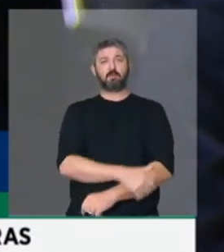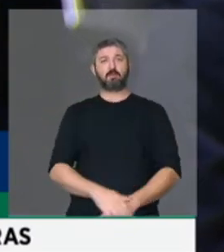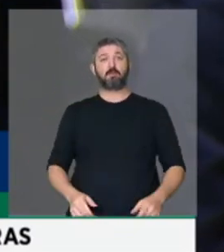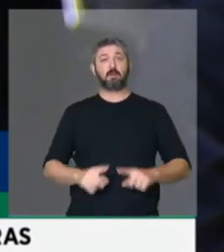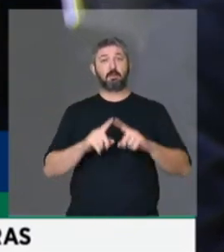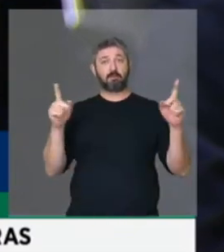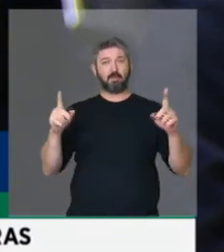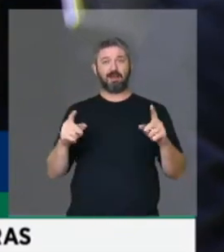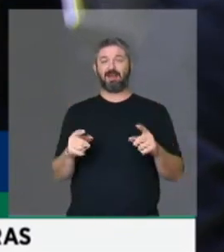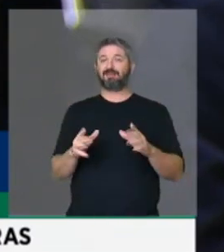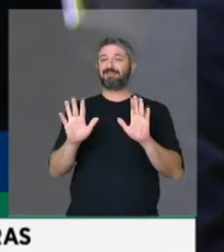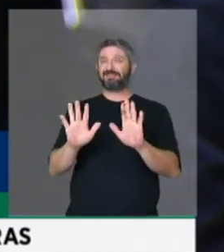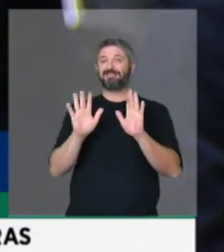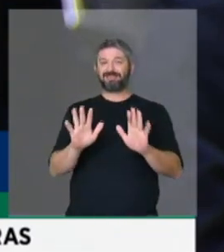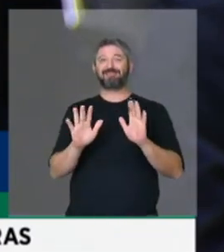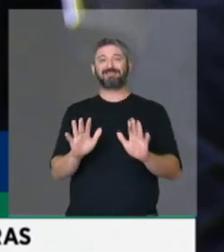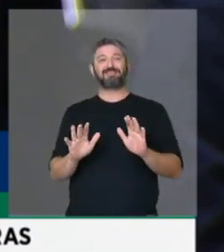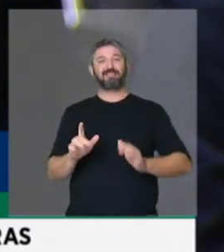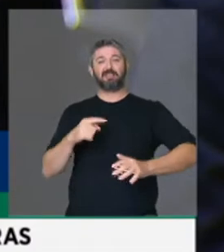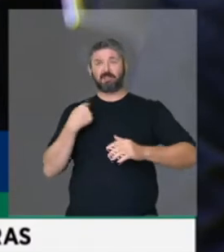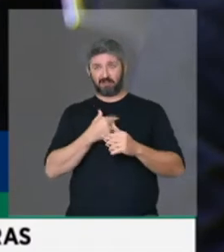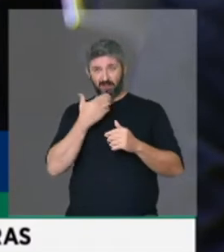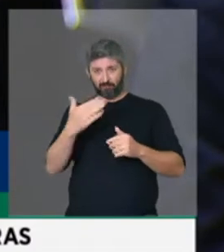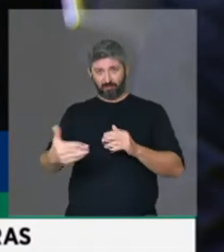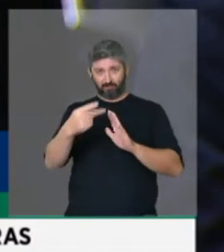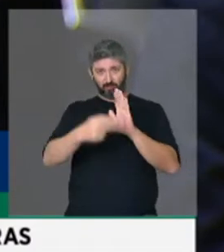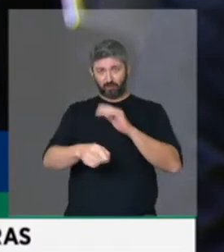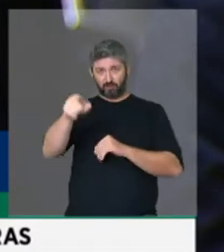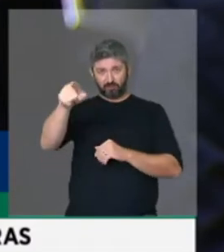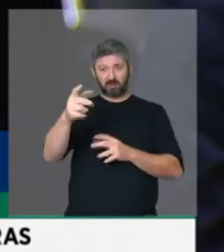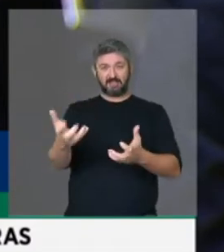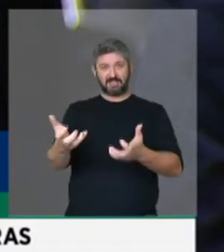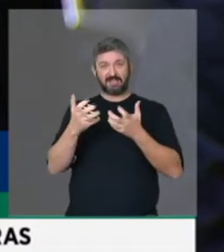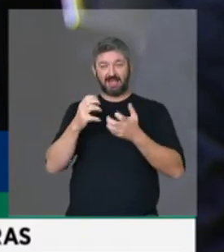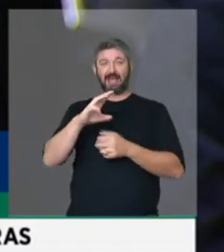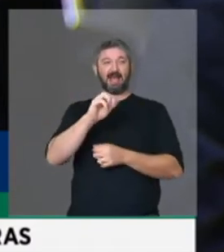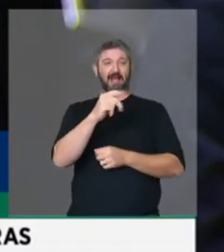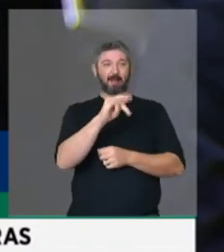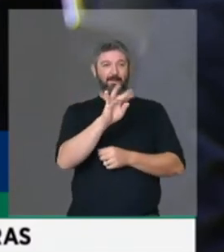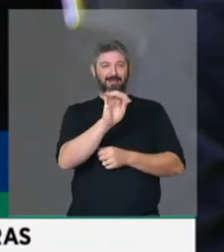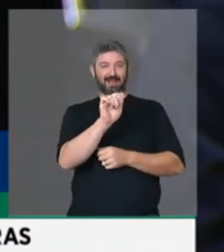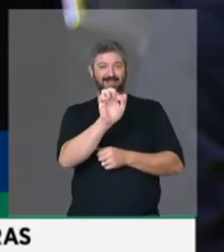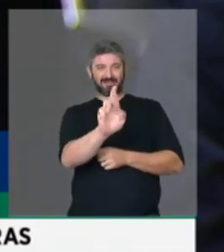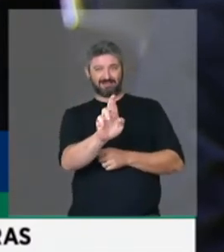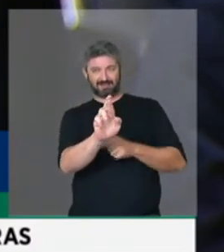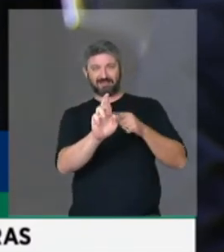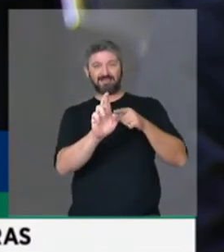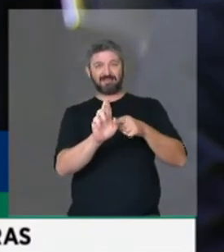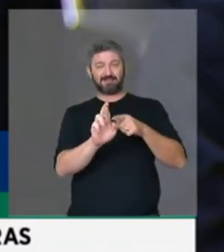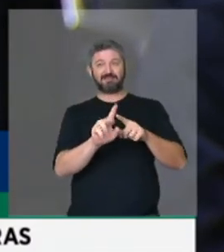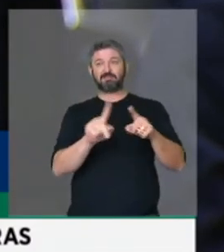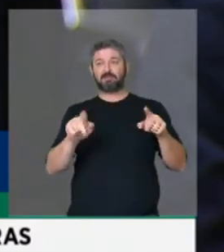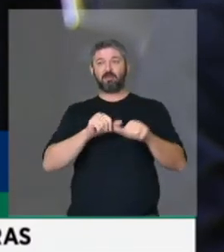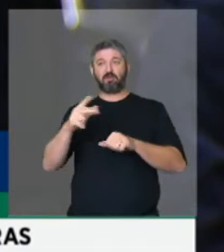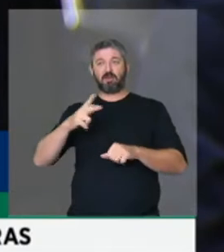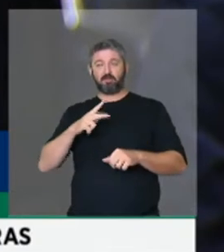ELETROBRAS SEJA VENDIDA. A GENTE QUER VENDER TODAS AS ESTATAIS. PARTIDO NOVO PROVAVELMENTE É O ÚNICO PARTIDO QUE TEM A CORAGEM DE